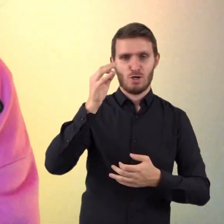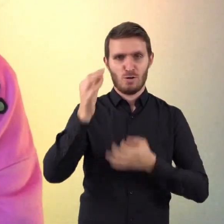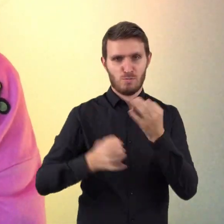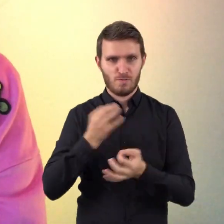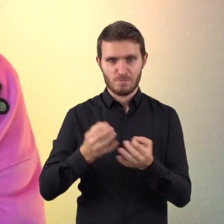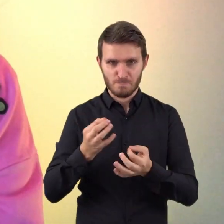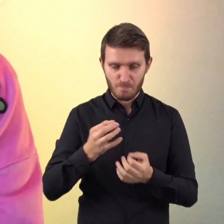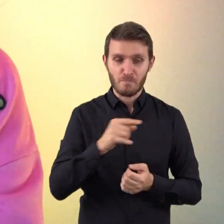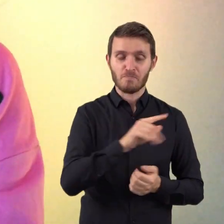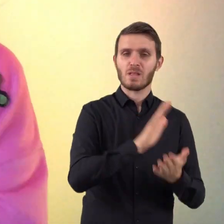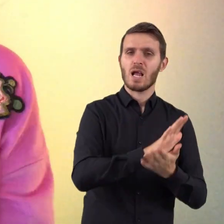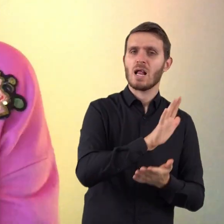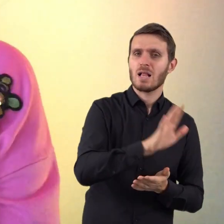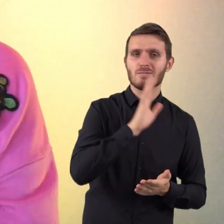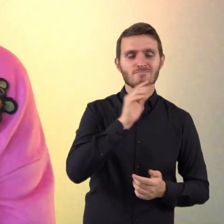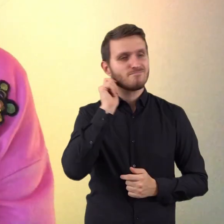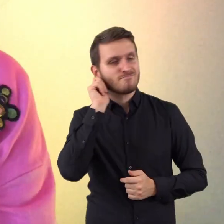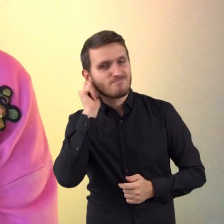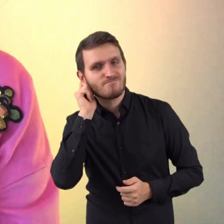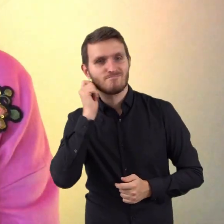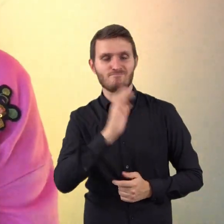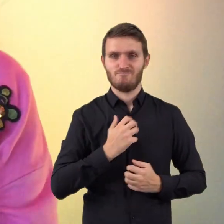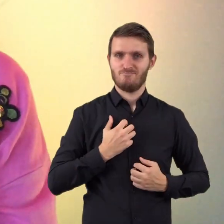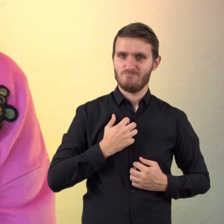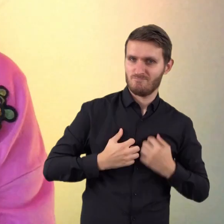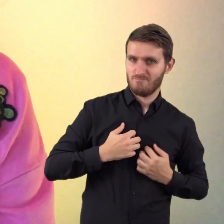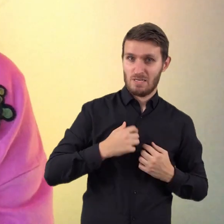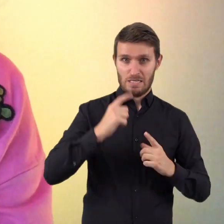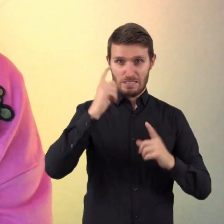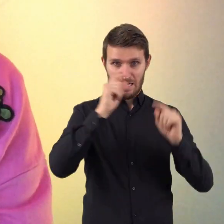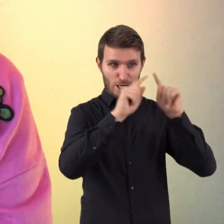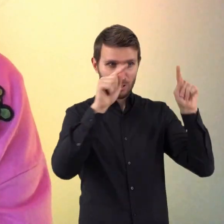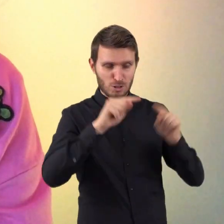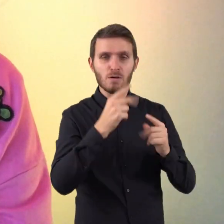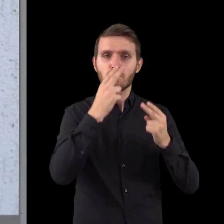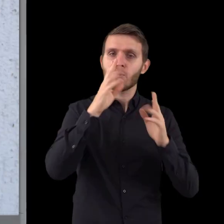Ma ono taki specyficzny dziewczyńsko, drapieżny charakter.